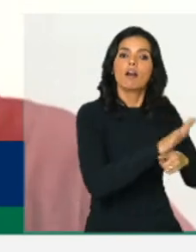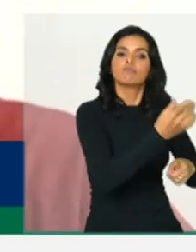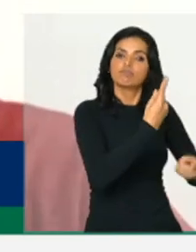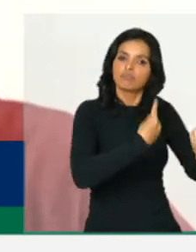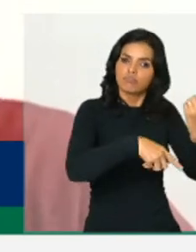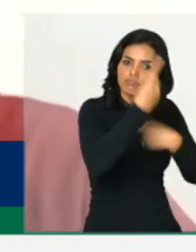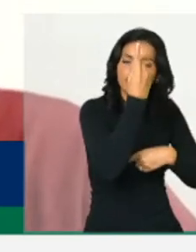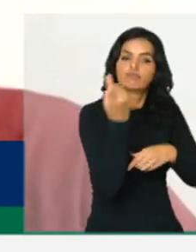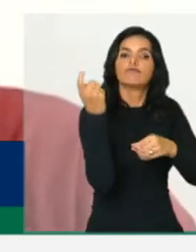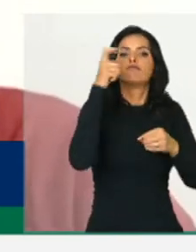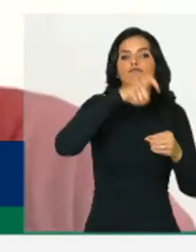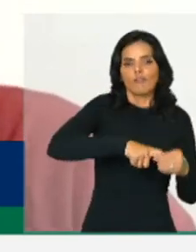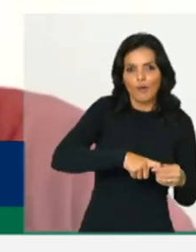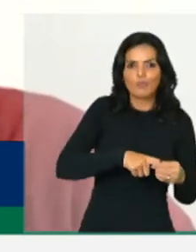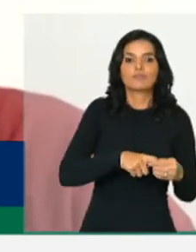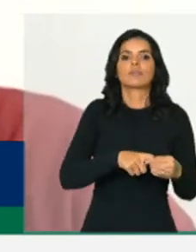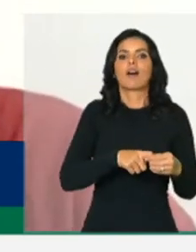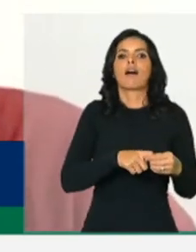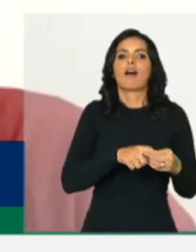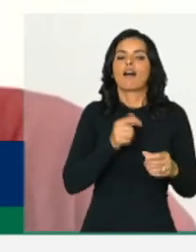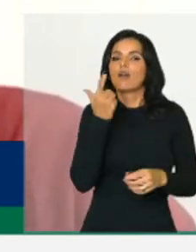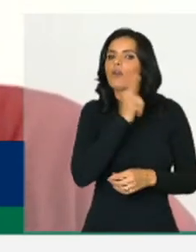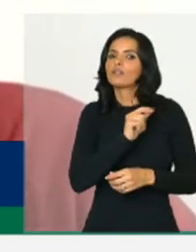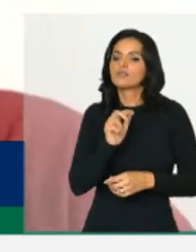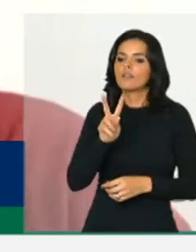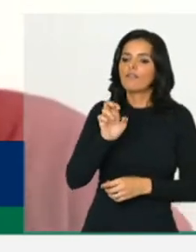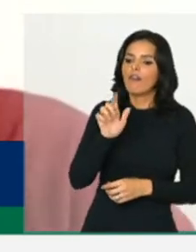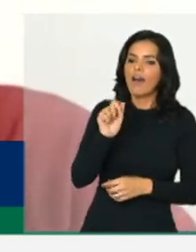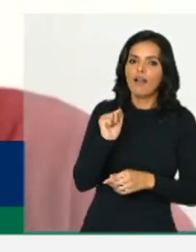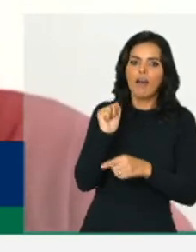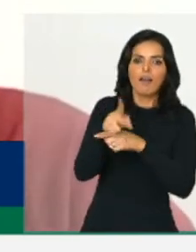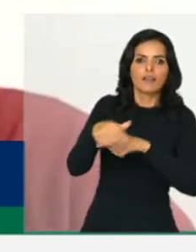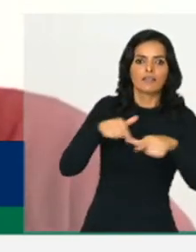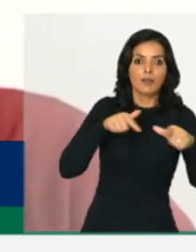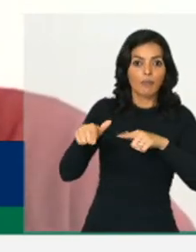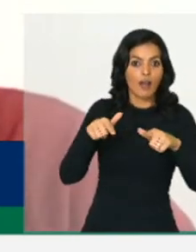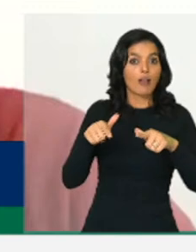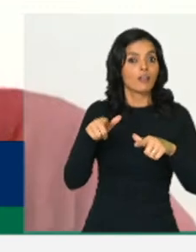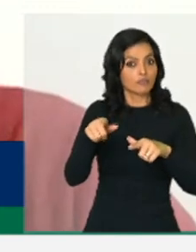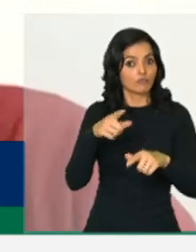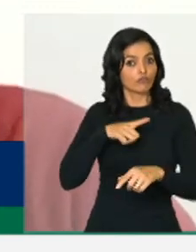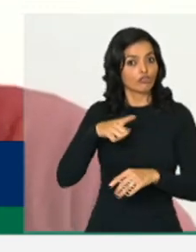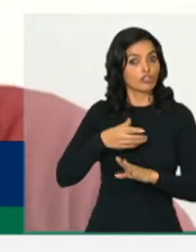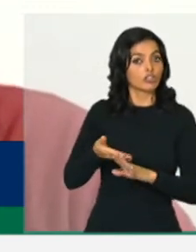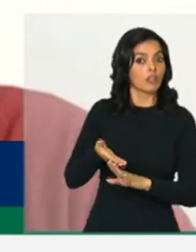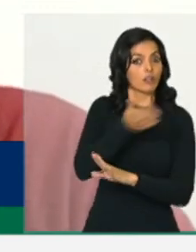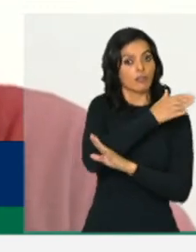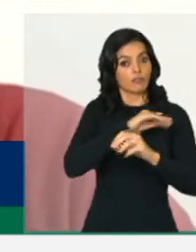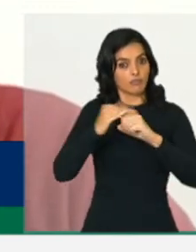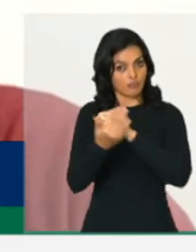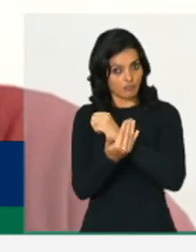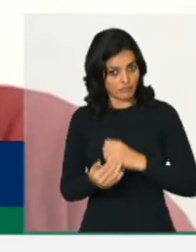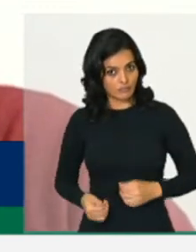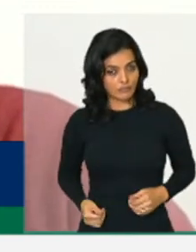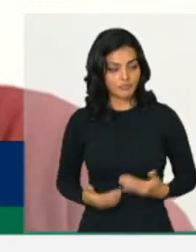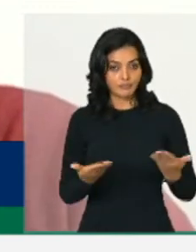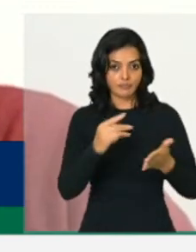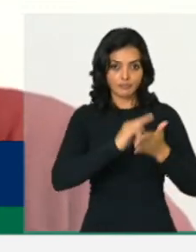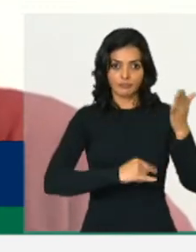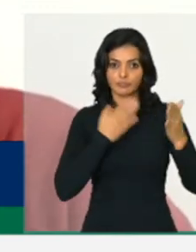PRECISA SER APROVADO PRA QUE NÓS POSSAMOS FAZER UMA DISCUSSÃO UM POUCO MAIS